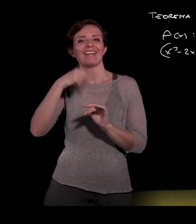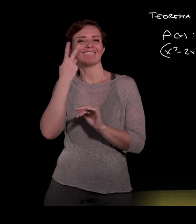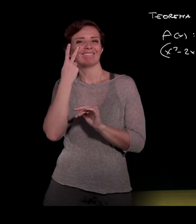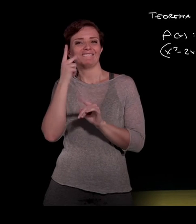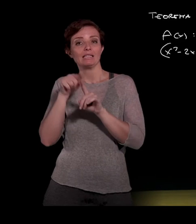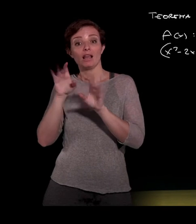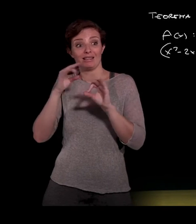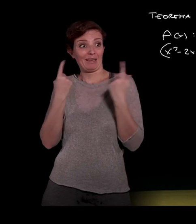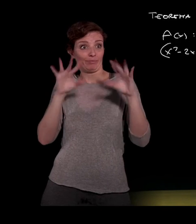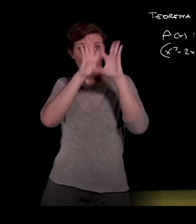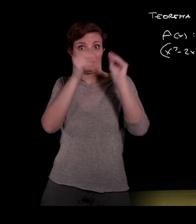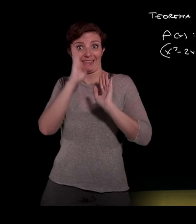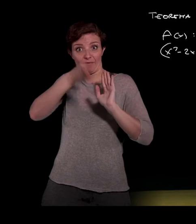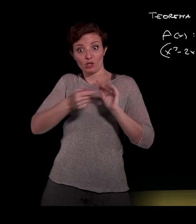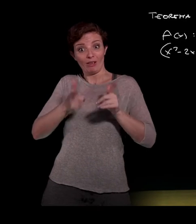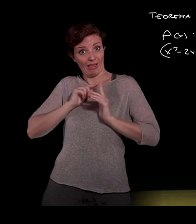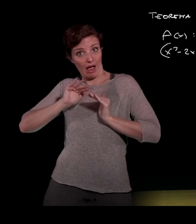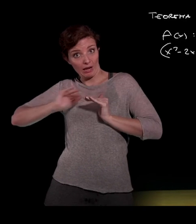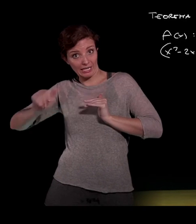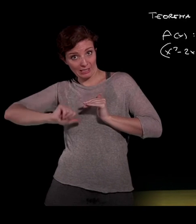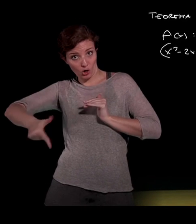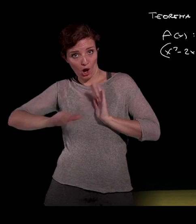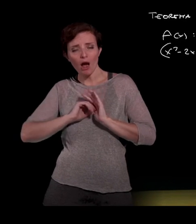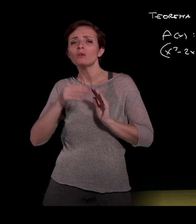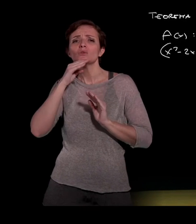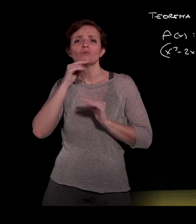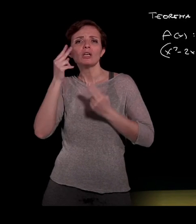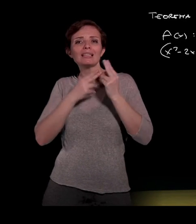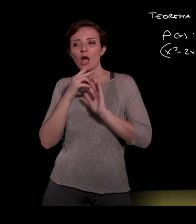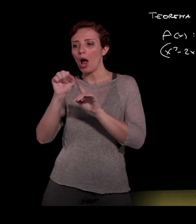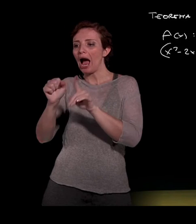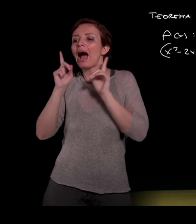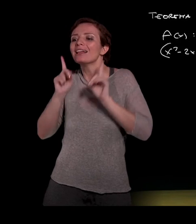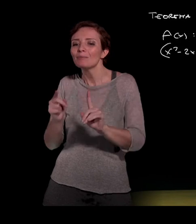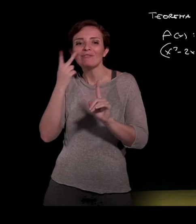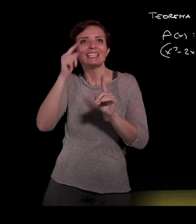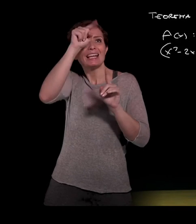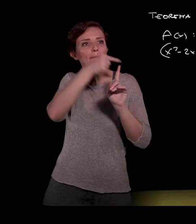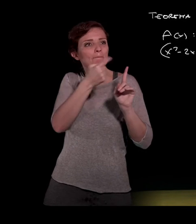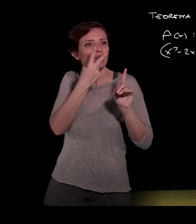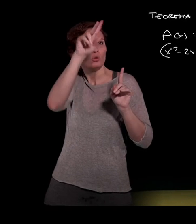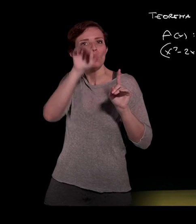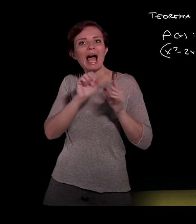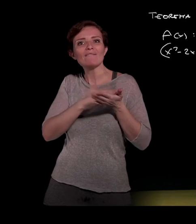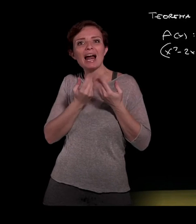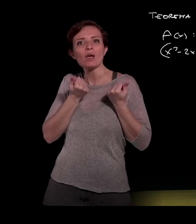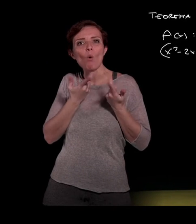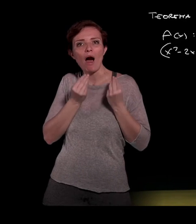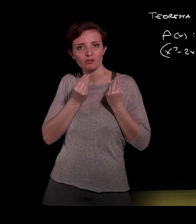Per sapere se questa divisione dà un resto, basta calcolare il valore di A in corrispondenza di -2, ossia questo valore cambiato di segno.